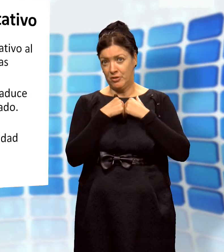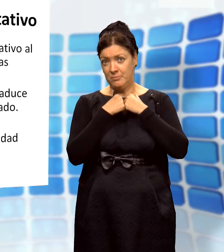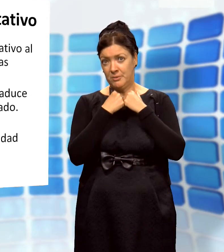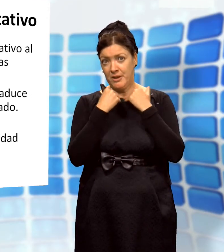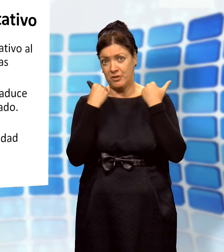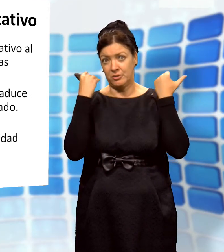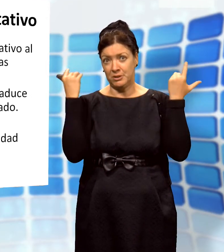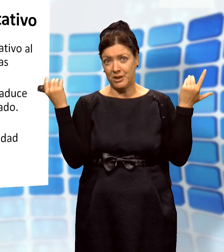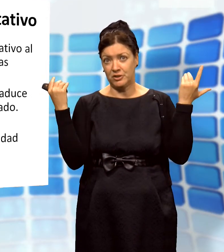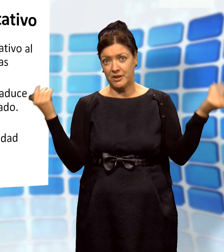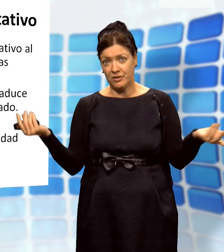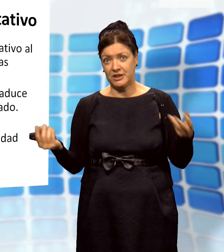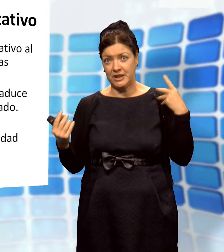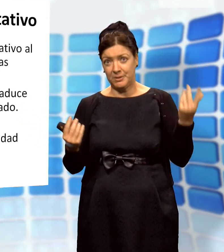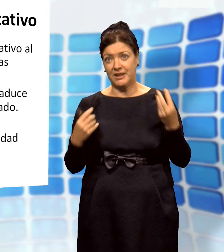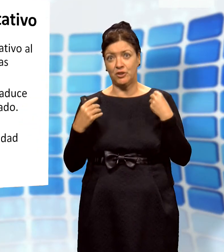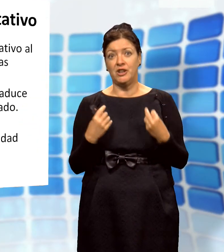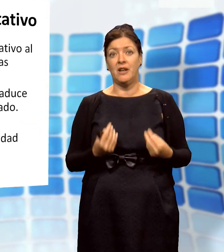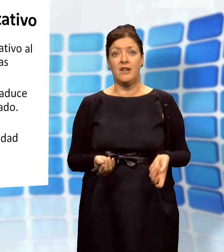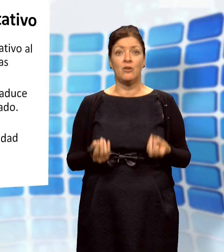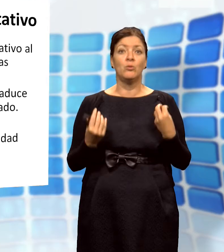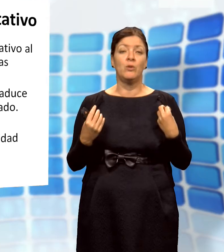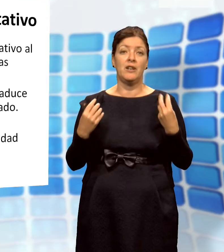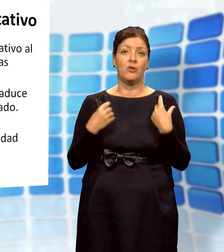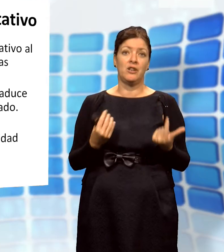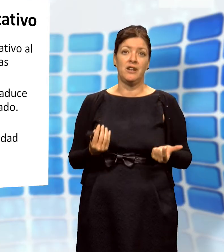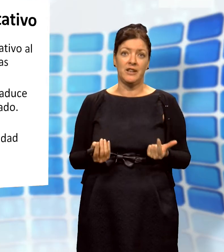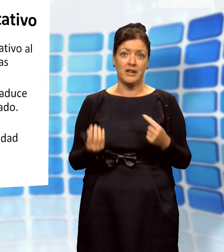de mis brazos, mis manos y dedos, se interpreta que soy heredera cultural de occidente y que